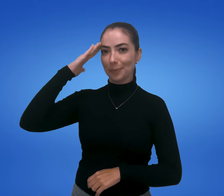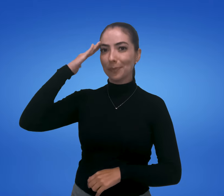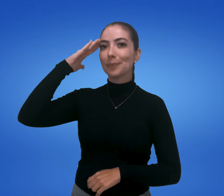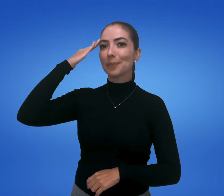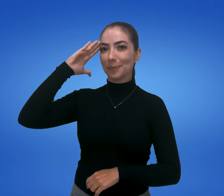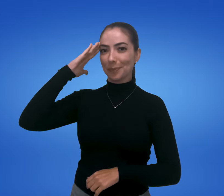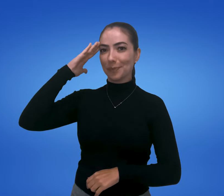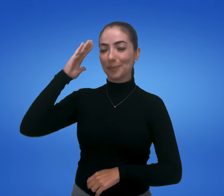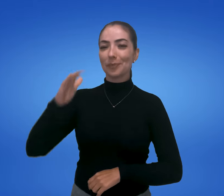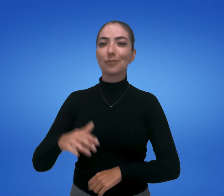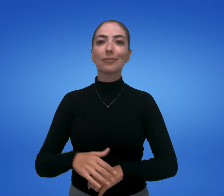"entender"